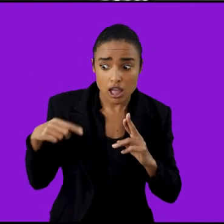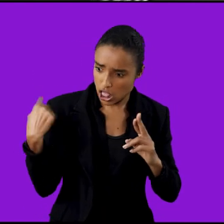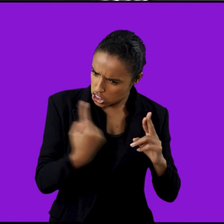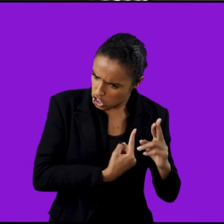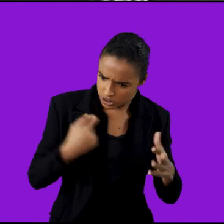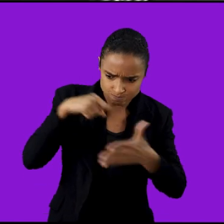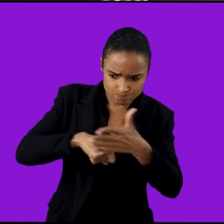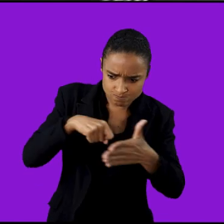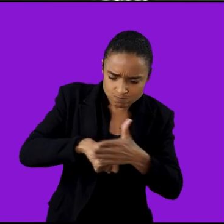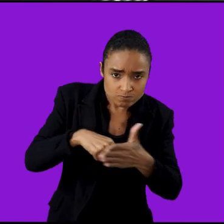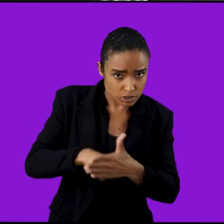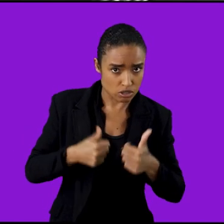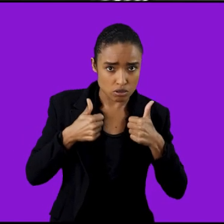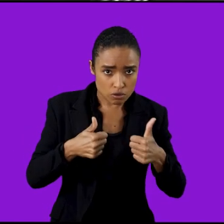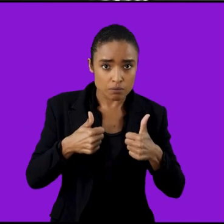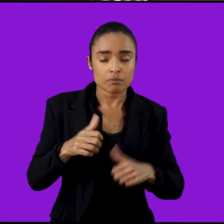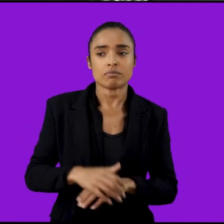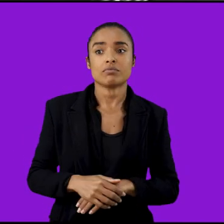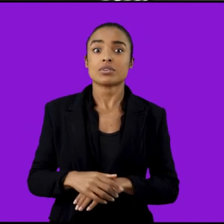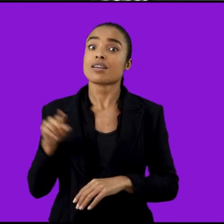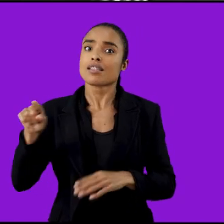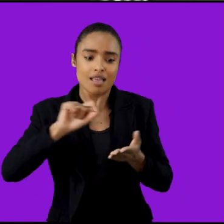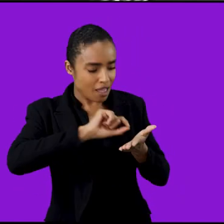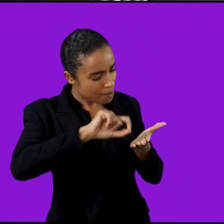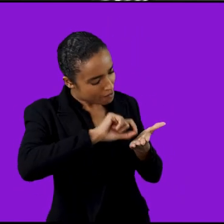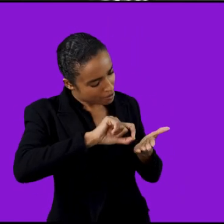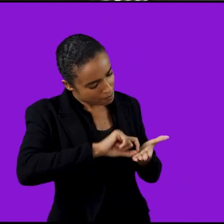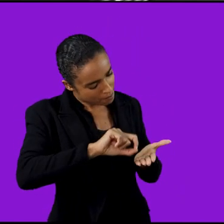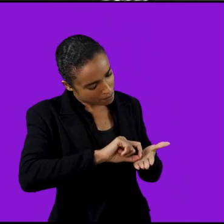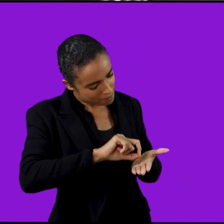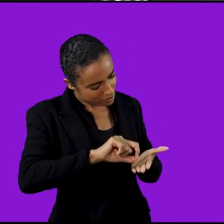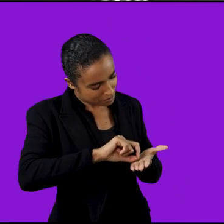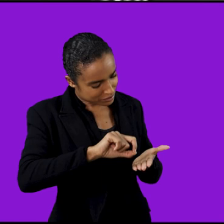É isso E aí ele fez um bilhete para mim que eu tenho até hoje. Que lindo